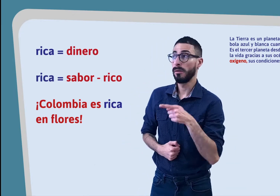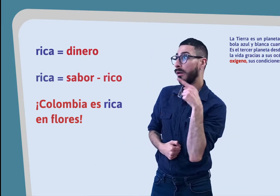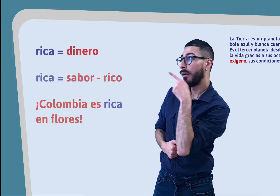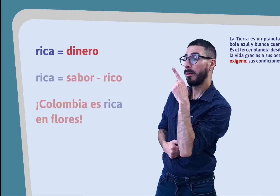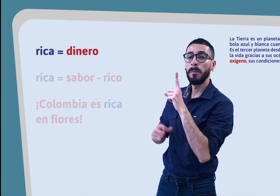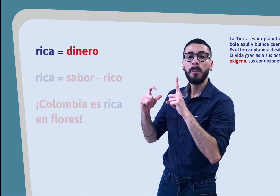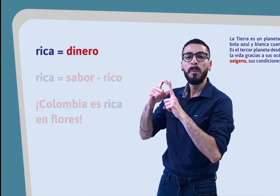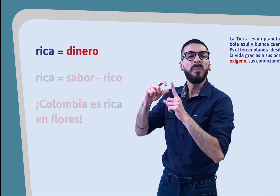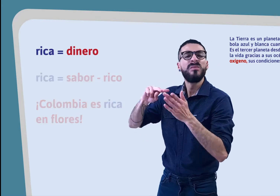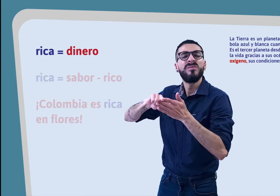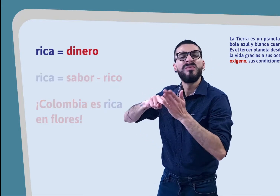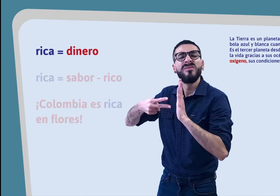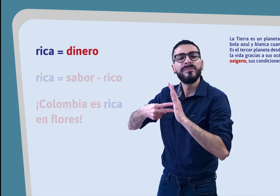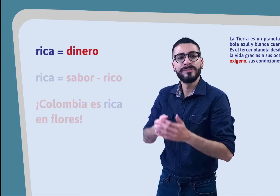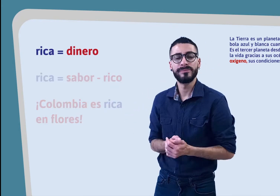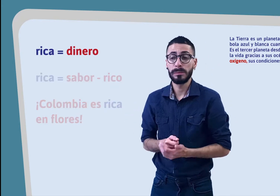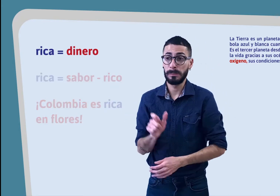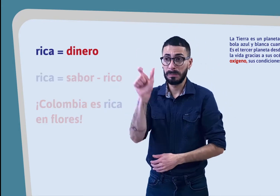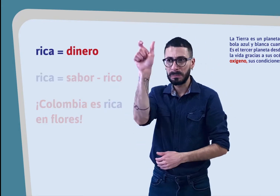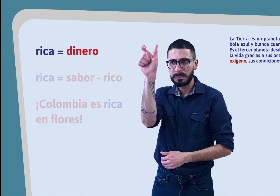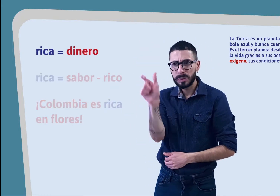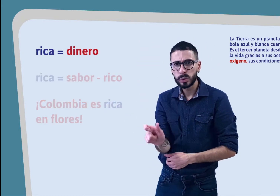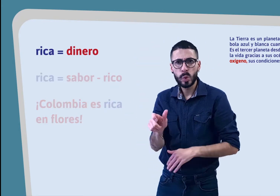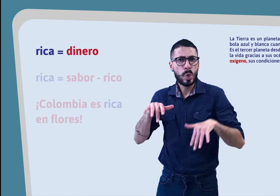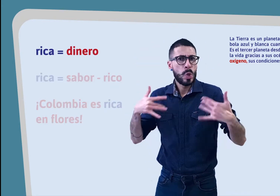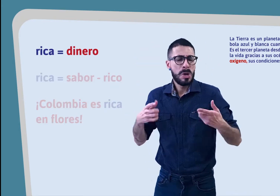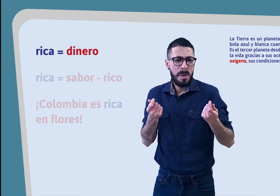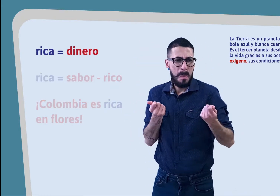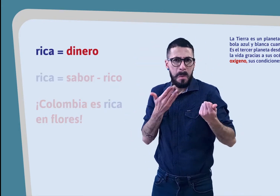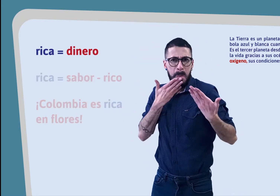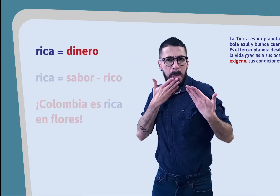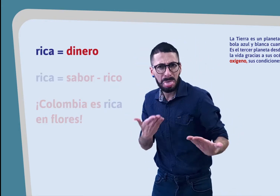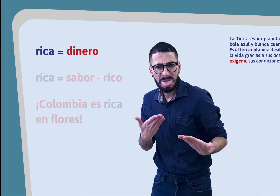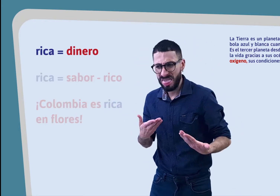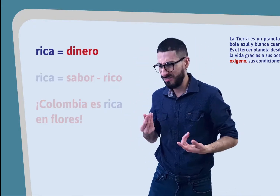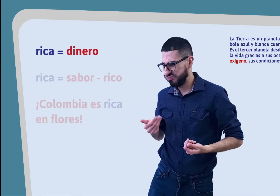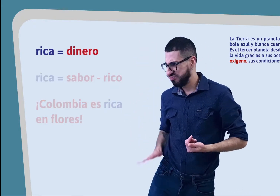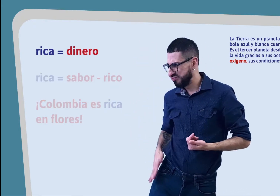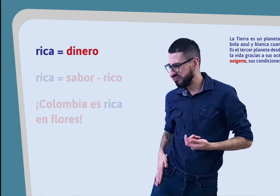El primer significado se refiere a una persona con mucho dinero,